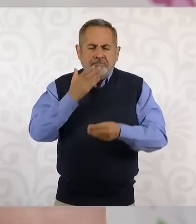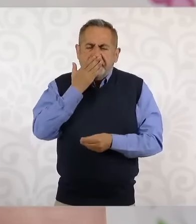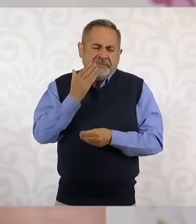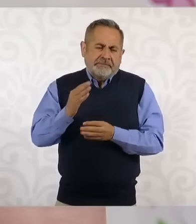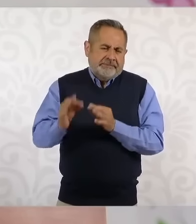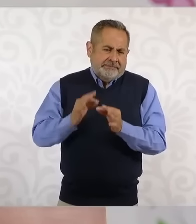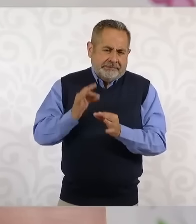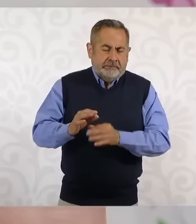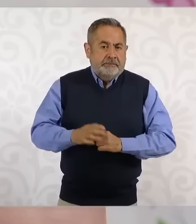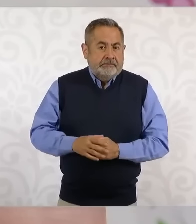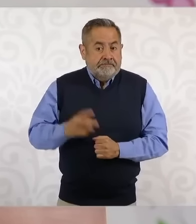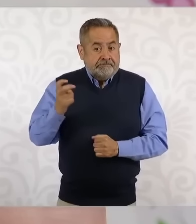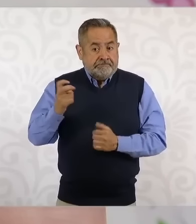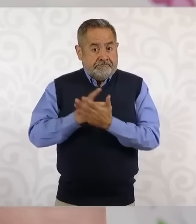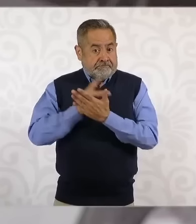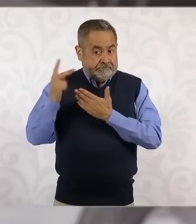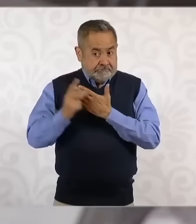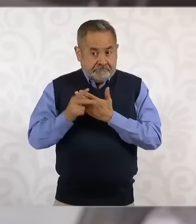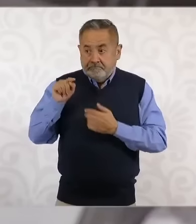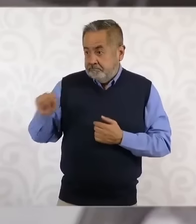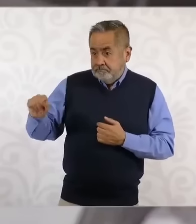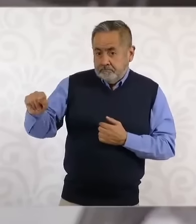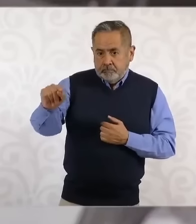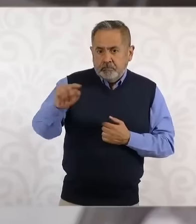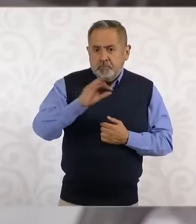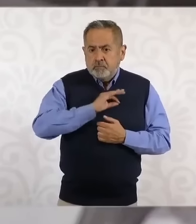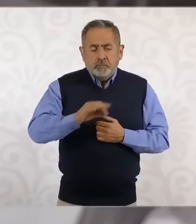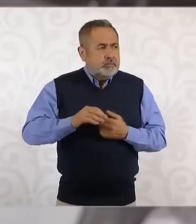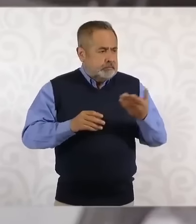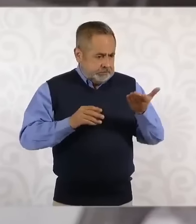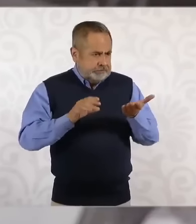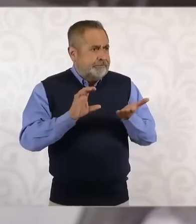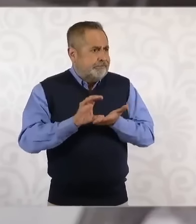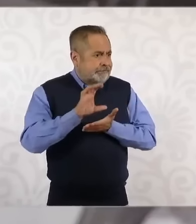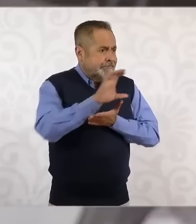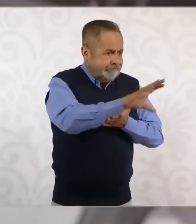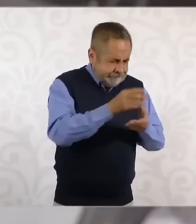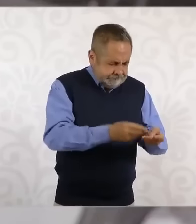Con este programa muchas personas podrán obtener su carta finiquito, como ya se mencionó, liberar